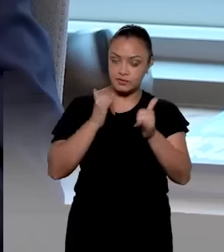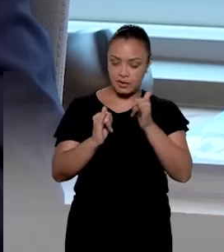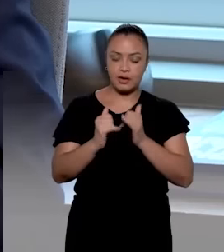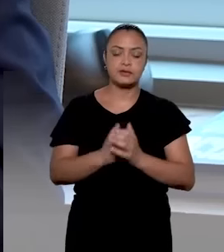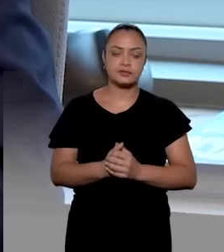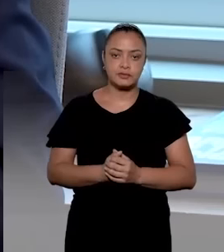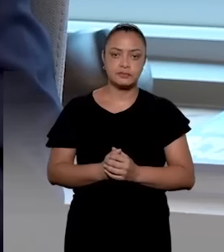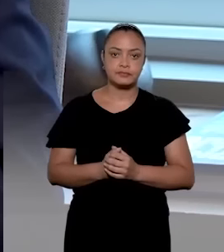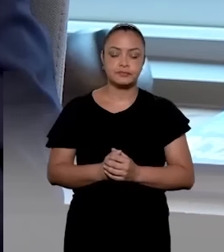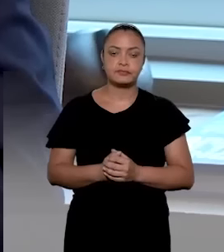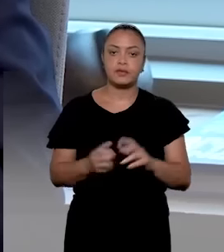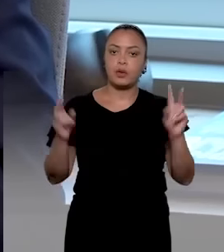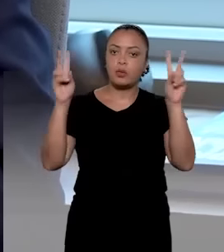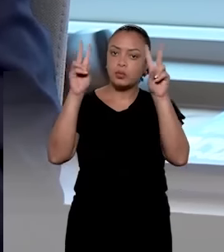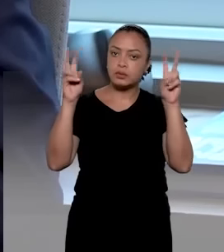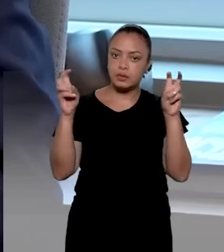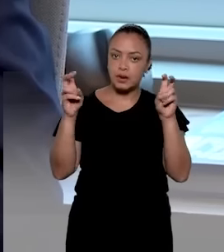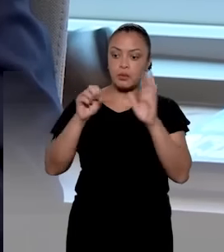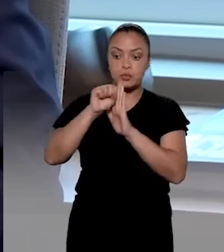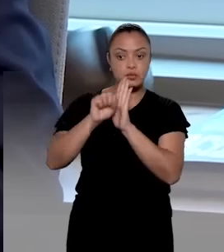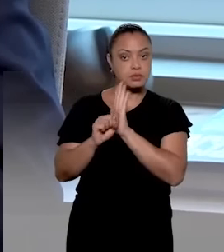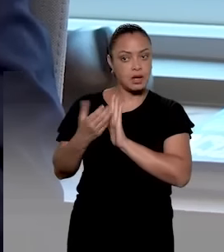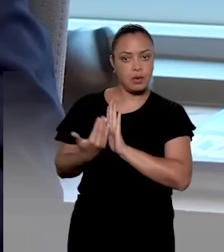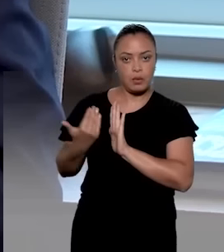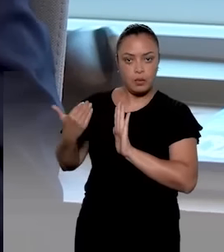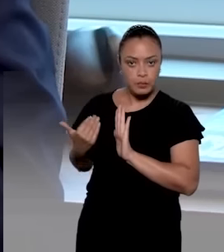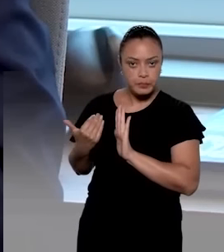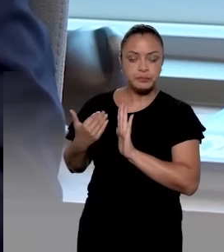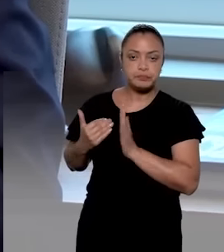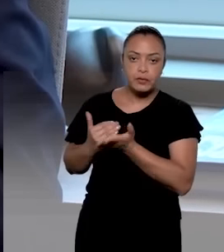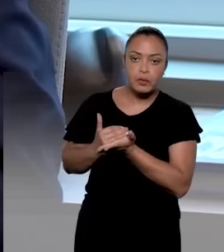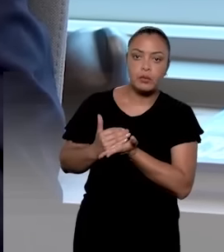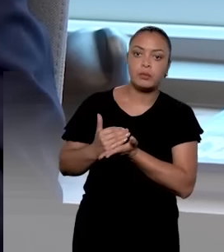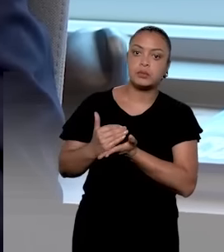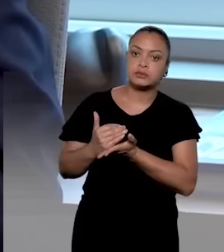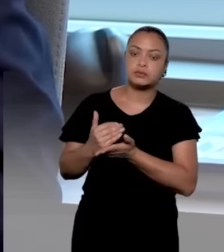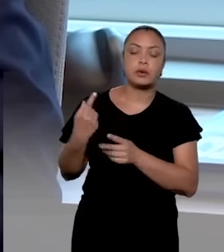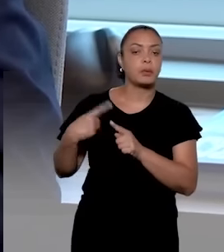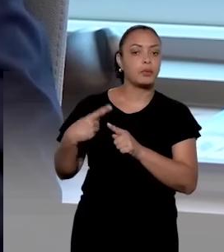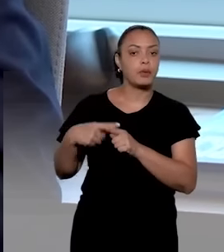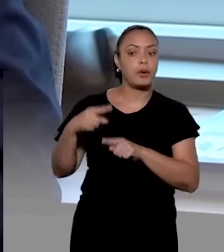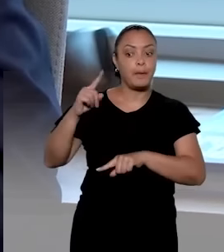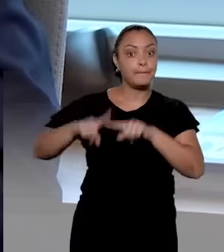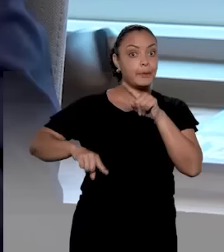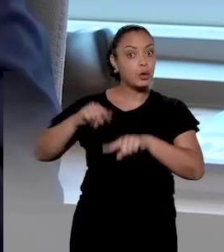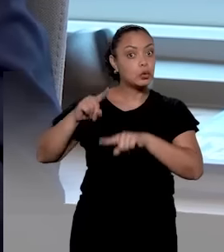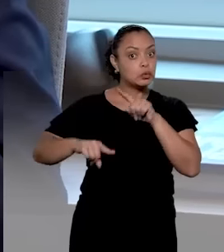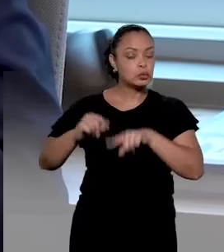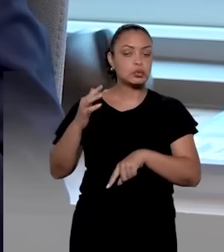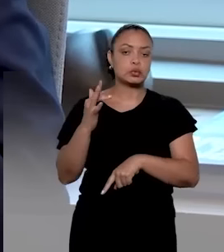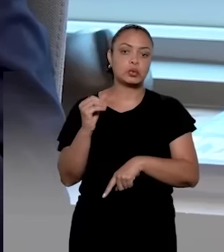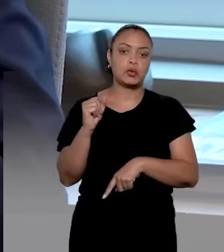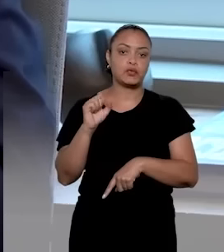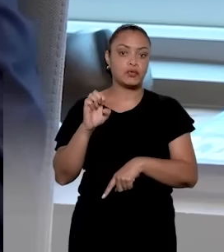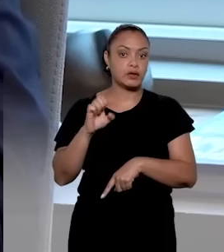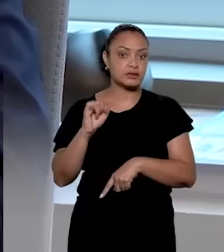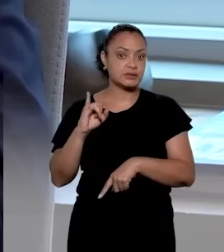que foi construído no último século em cima de produtos fósseis e que são hoje cada vez